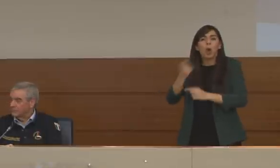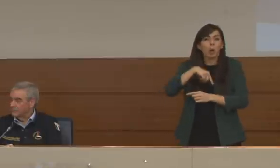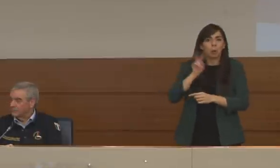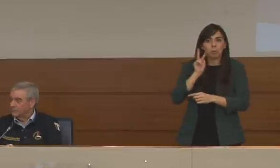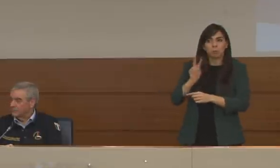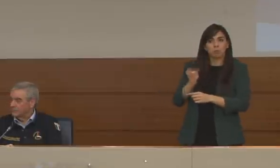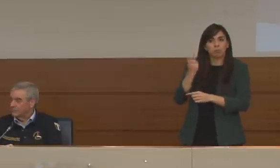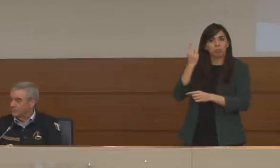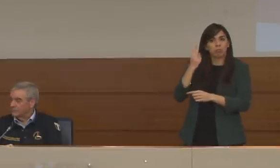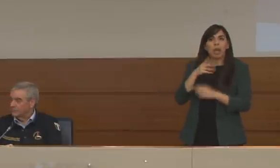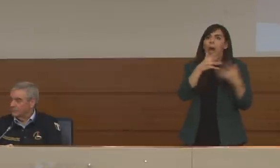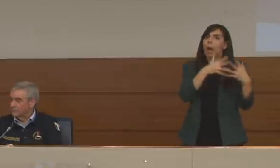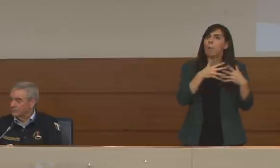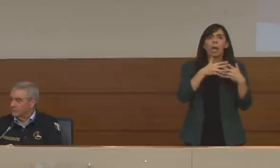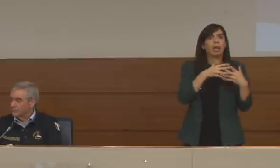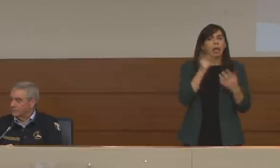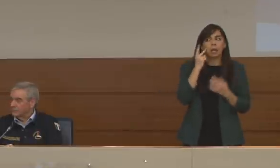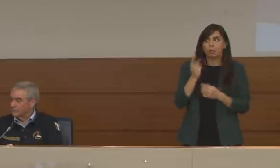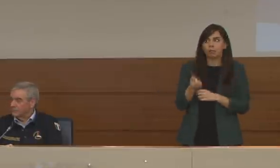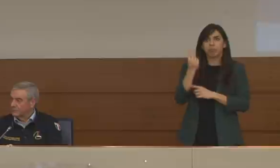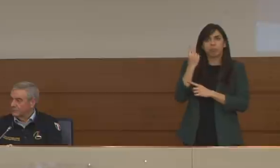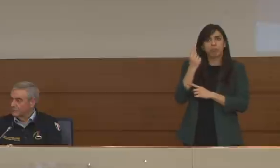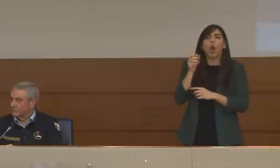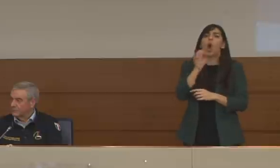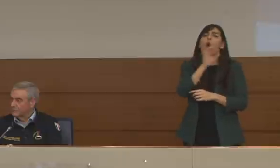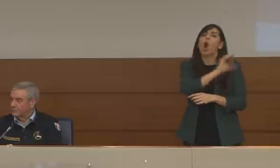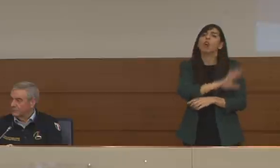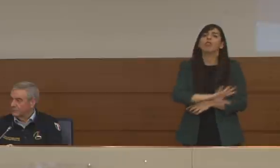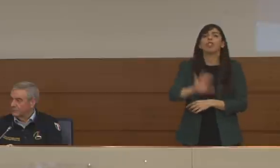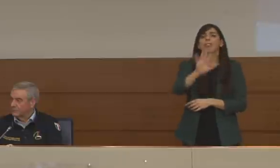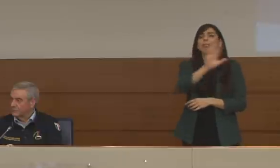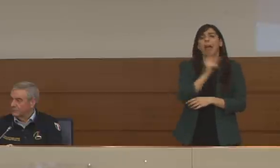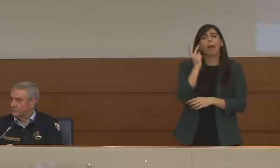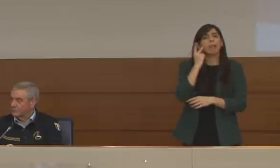né dagli americani, negli occidentali e che rappresenta anche un diverso stile di vita.